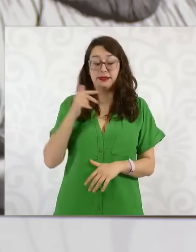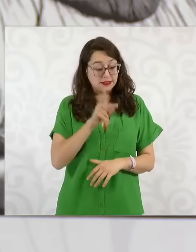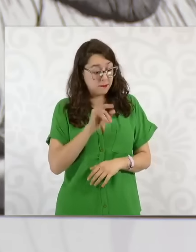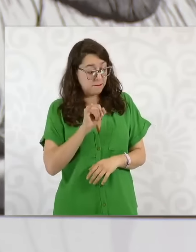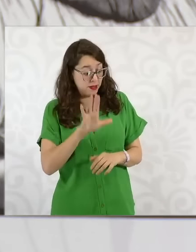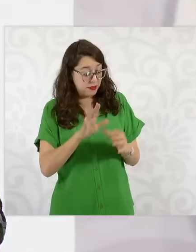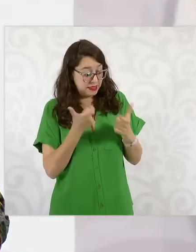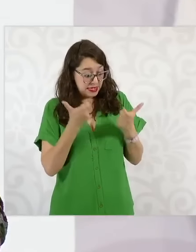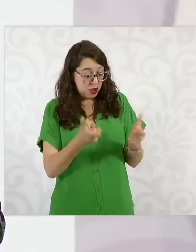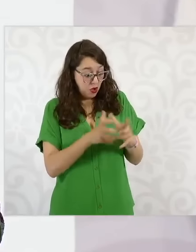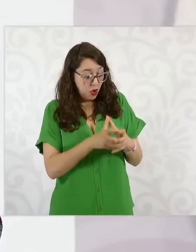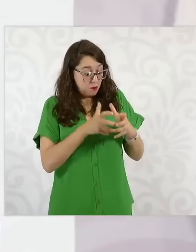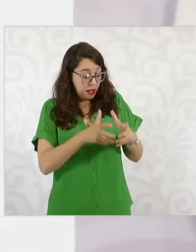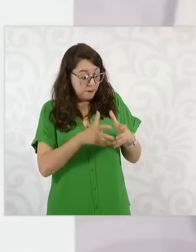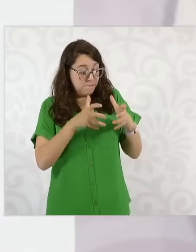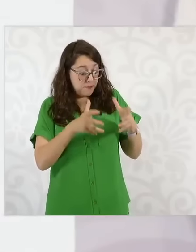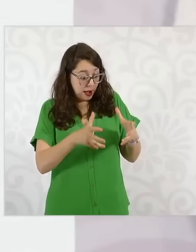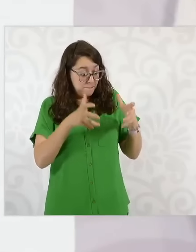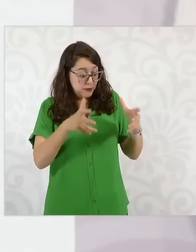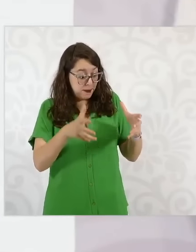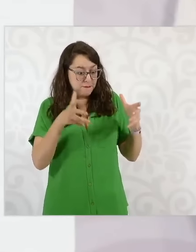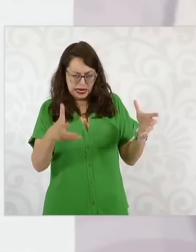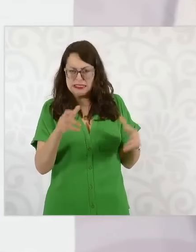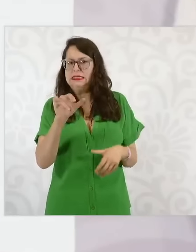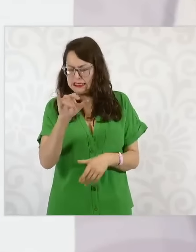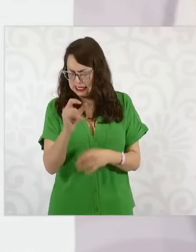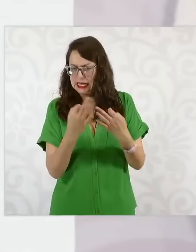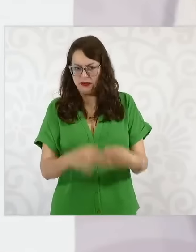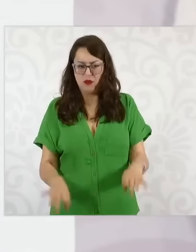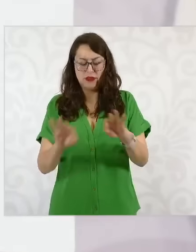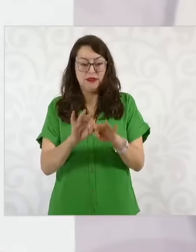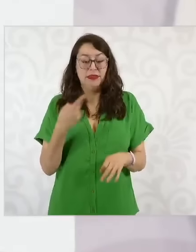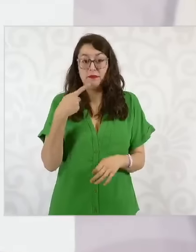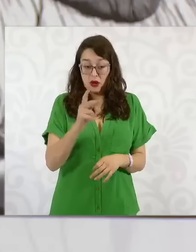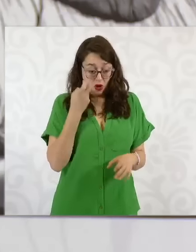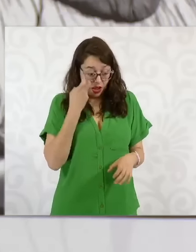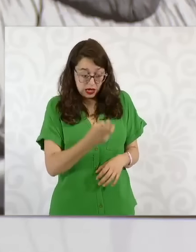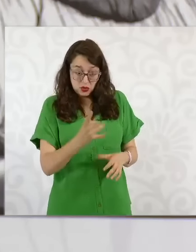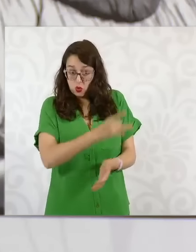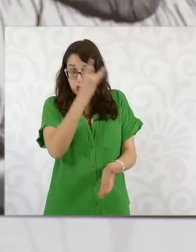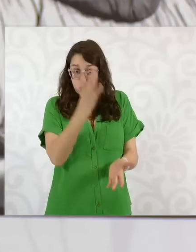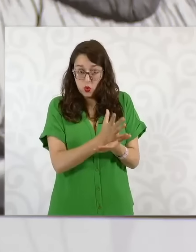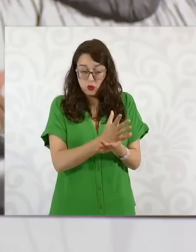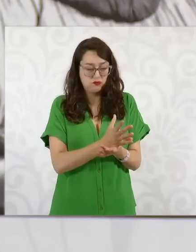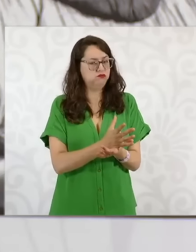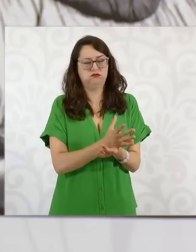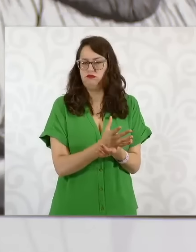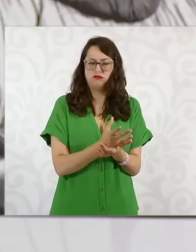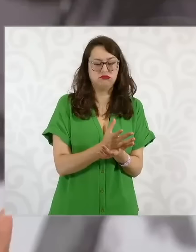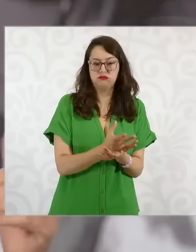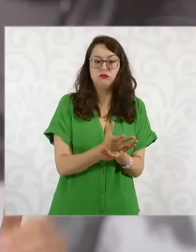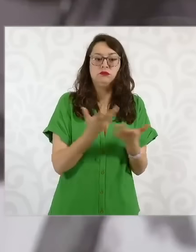cuánto crecía el PIB, que es importante, pero no lo es todo. Incluso en el sexenio de López